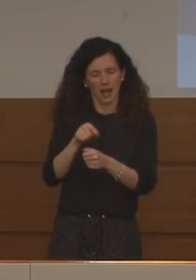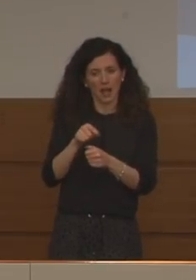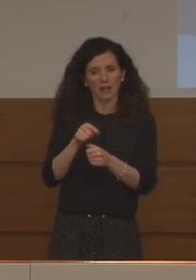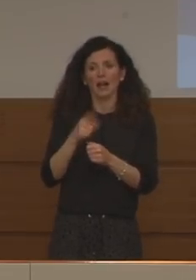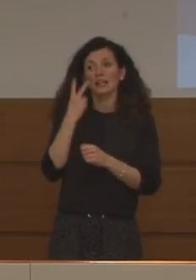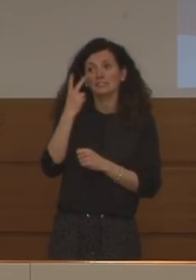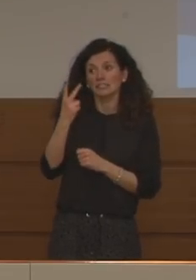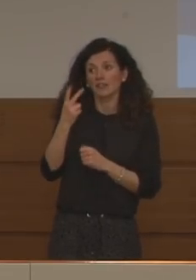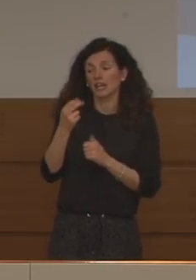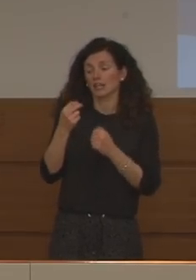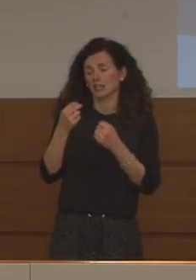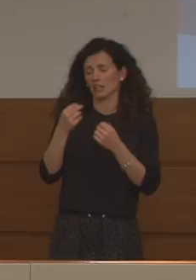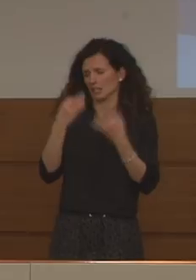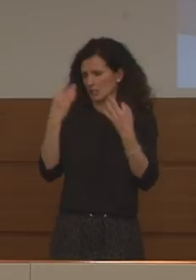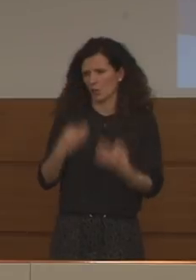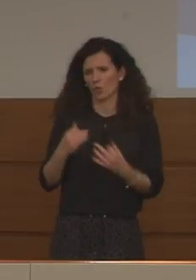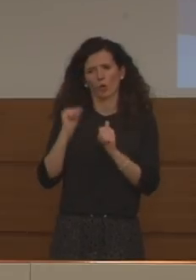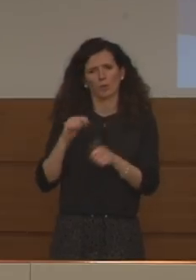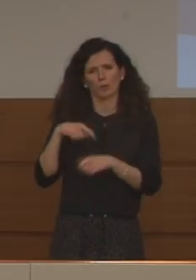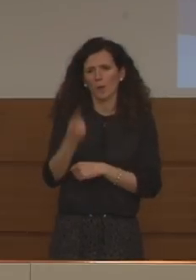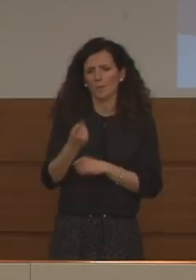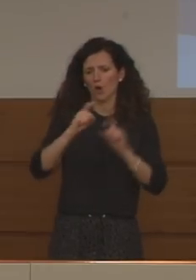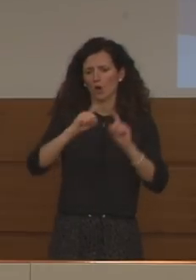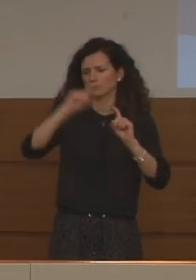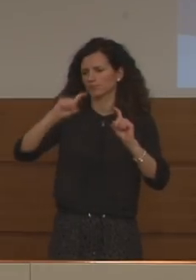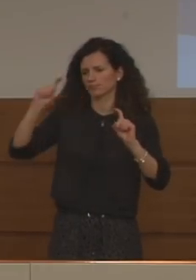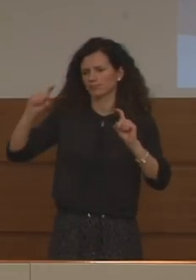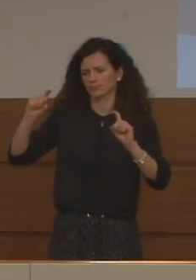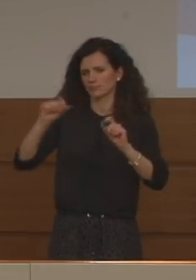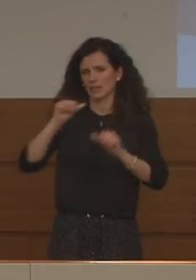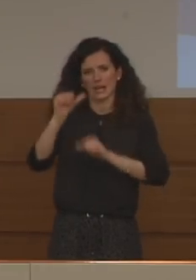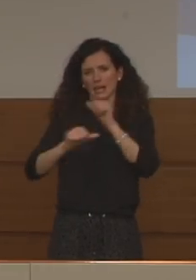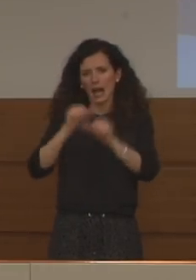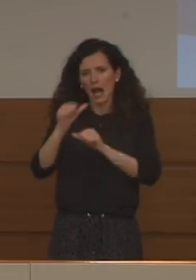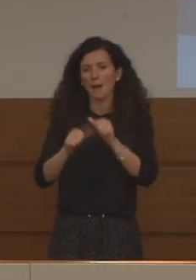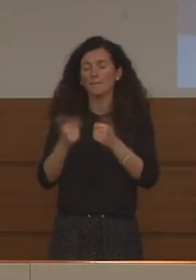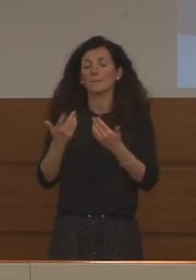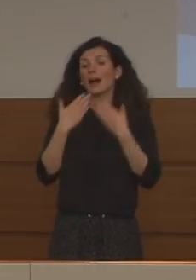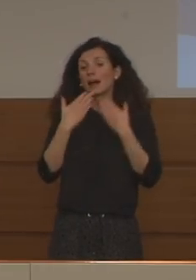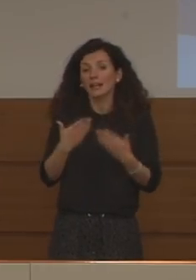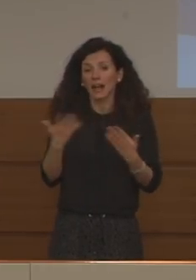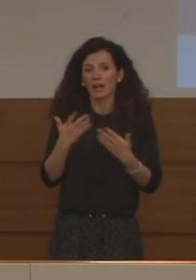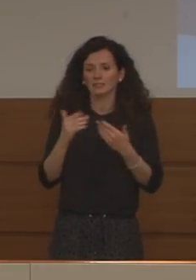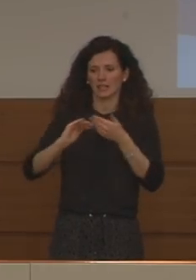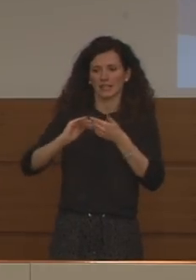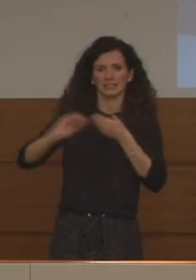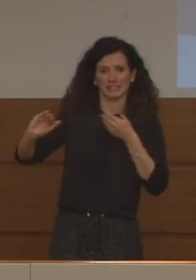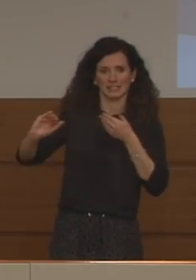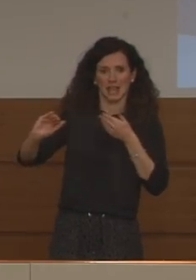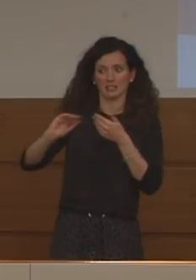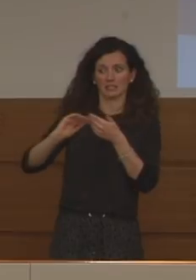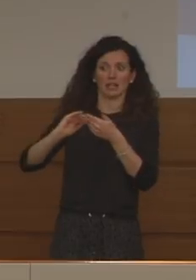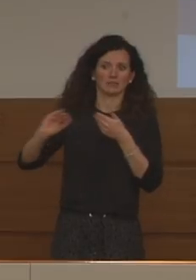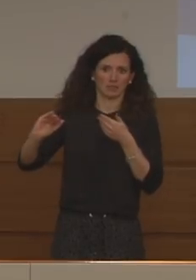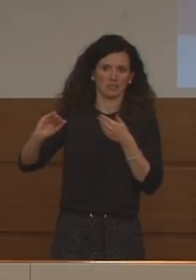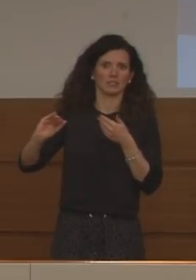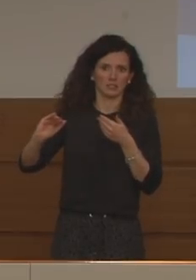adottare procedimenti di distanziamento, in qualche modo i meccanismi come vedete di